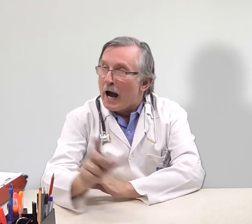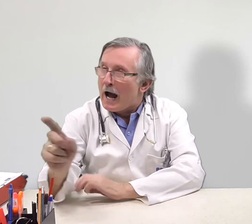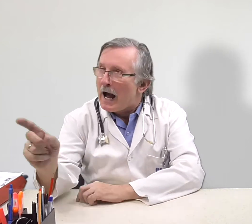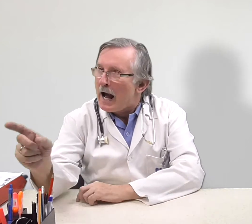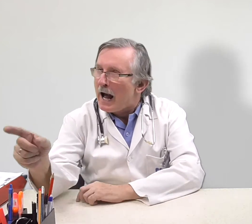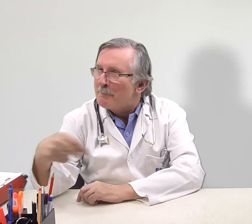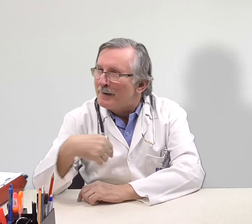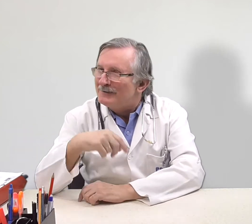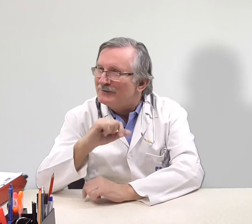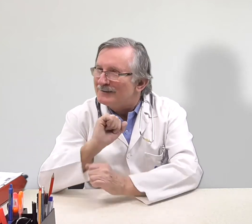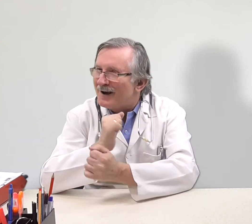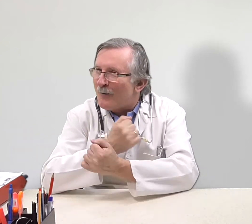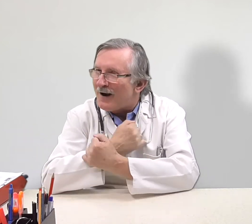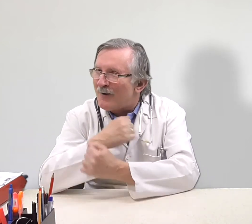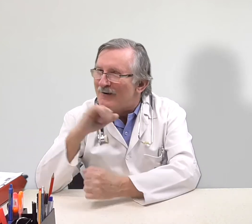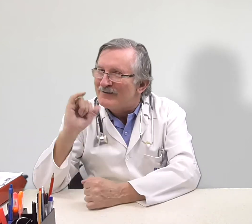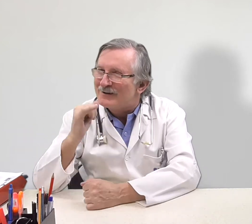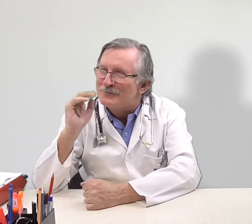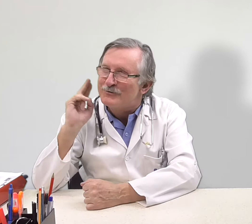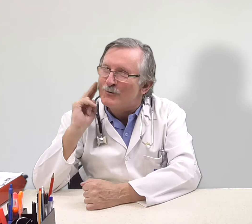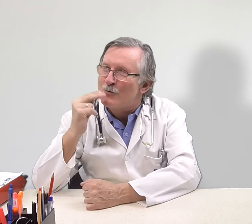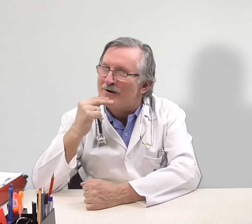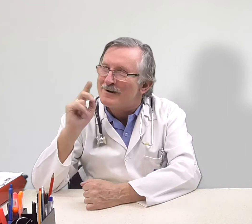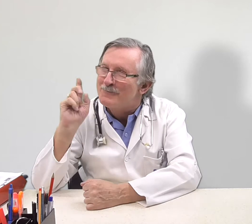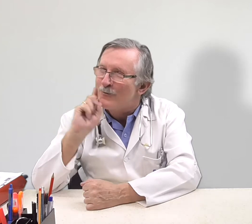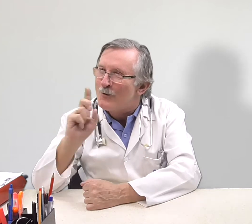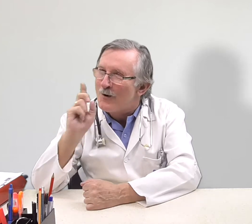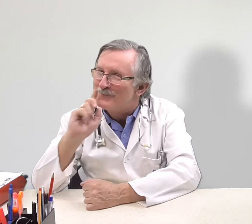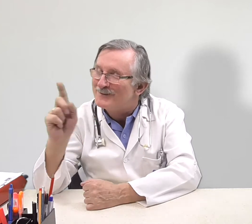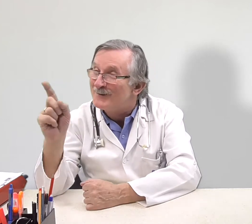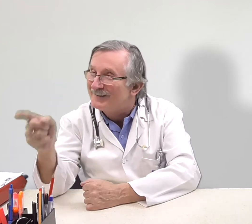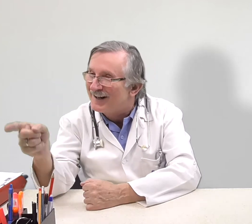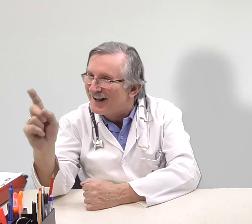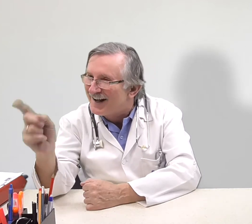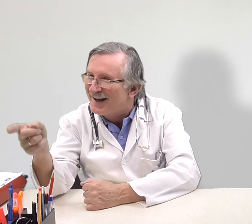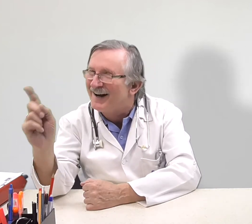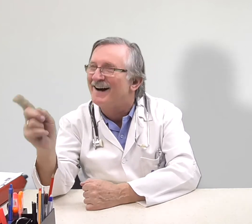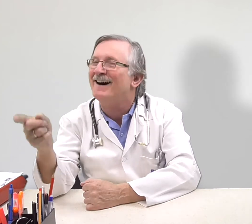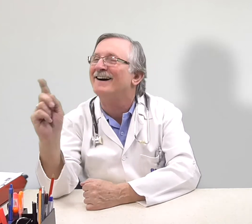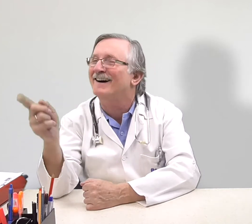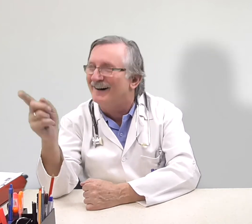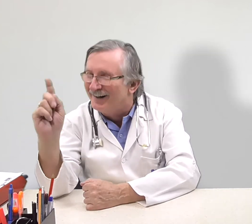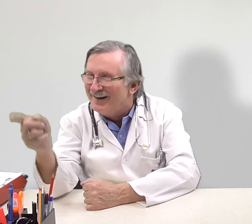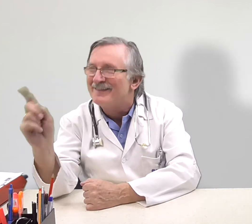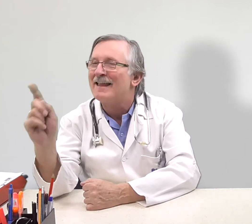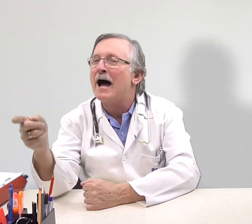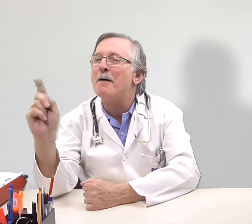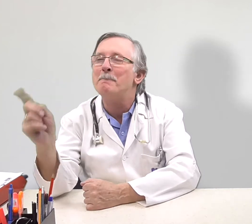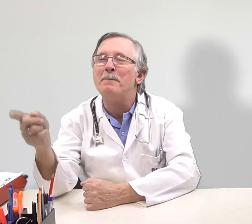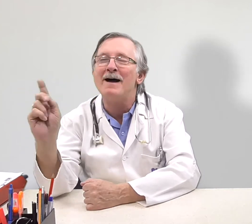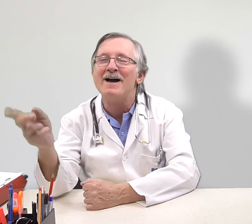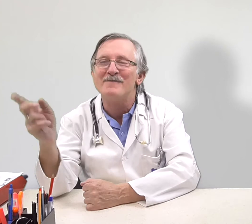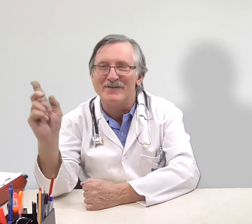Aaa! Pani się zakochała w jakimś głuchym chłopaku, taak? Na pewno!